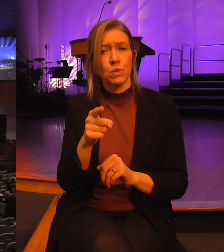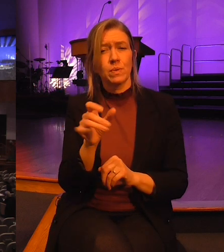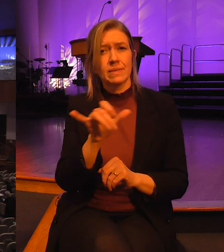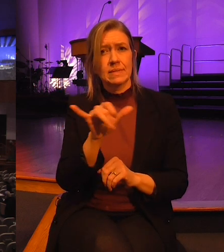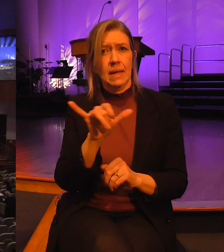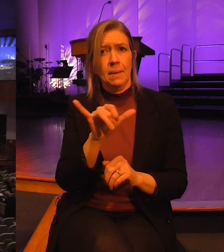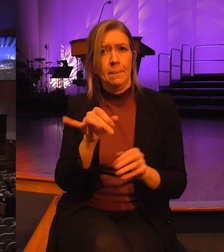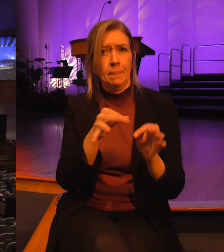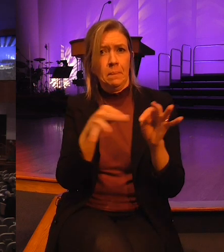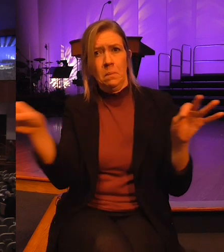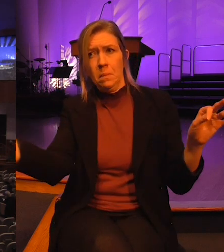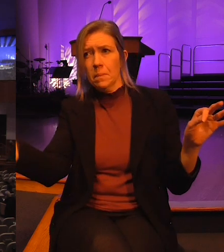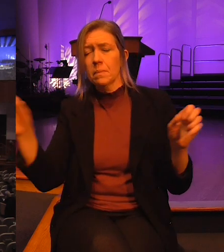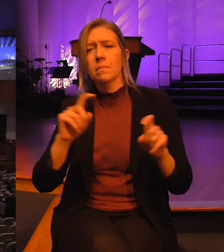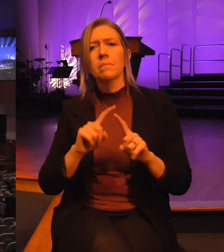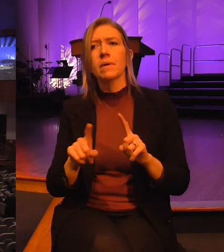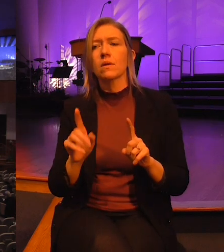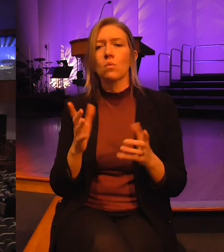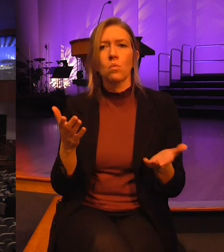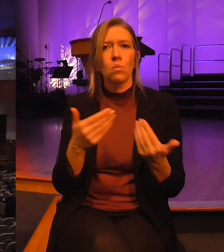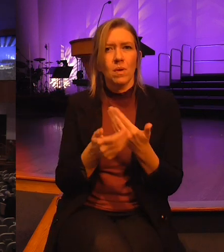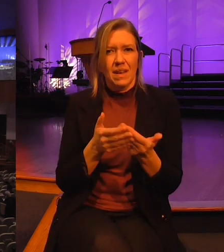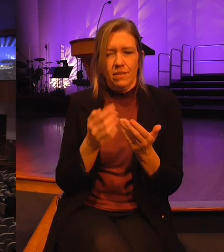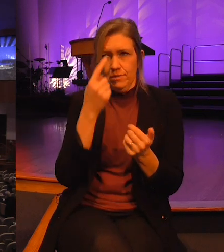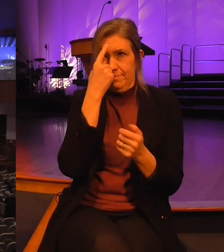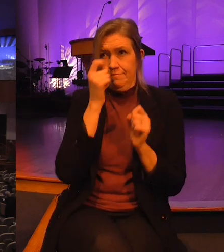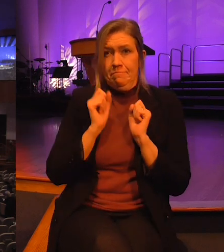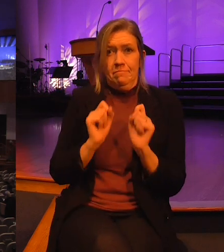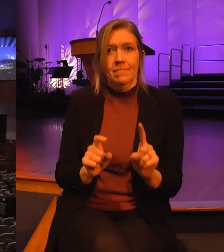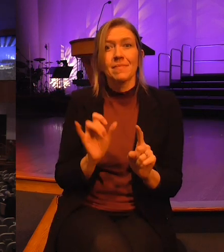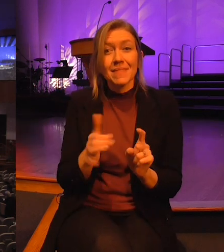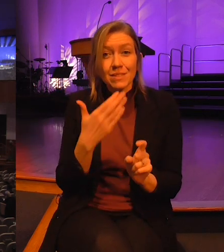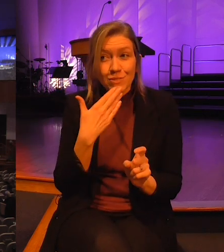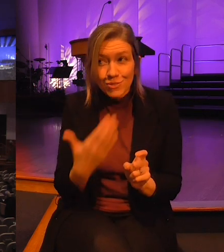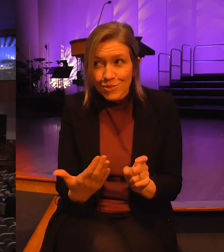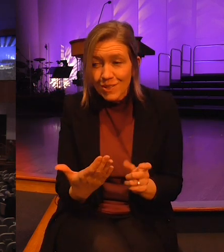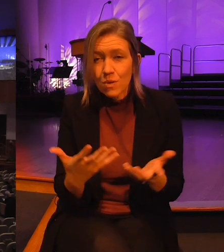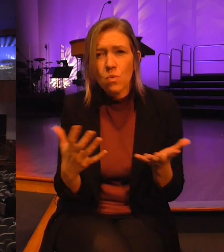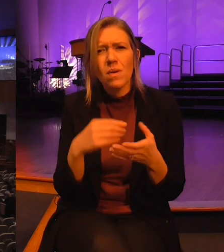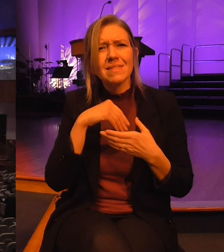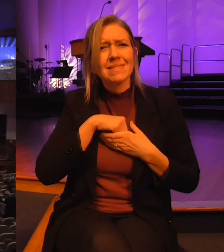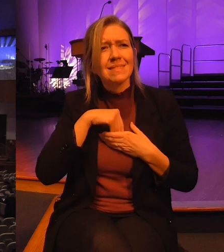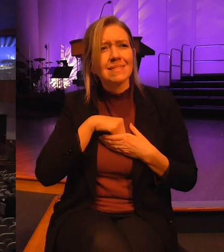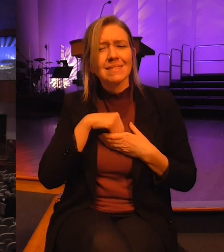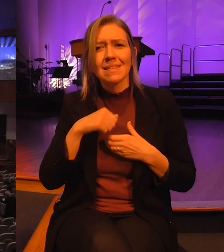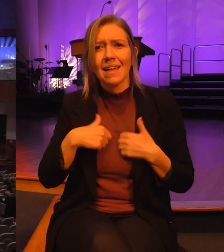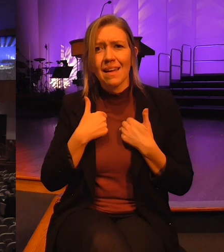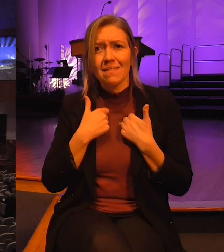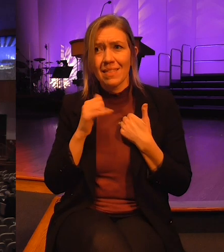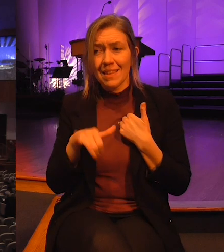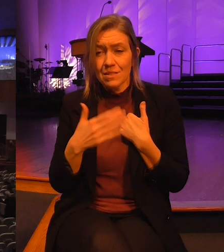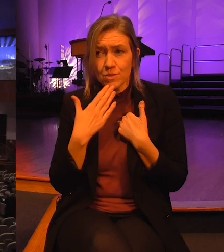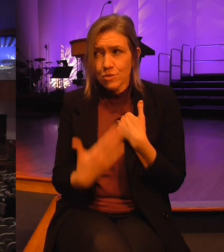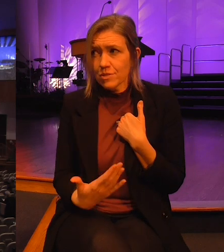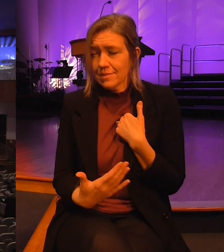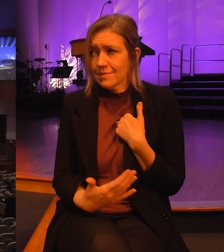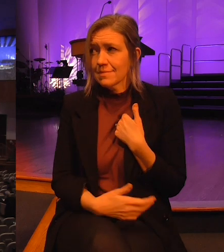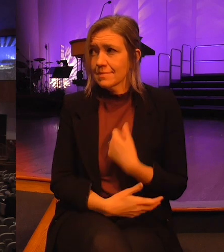es bueno porque lo que hay en tu vida interior es bueno